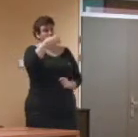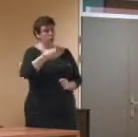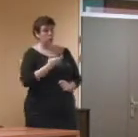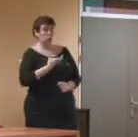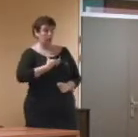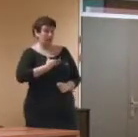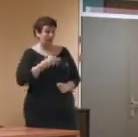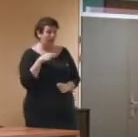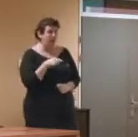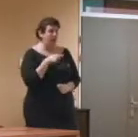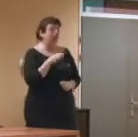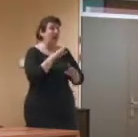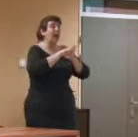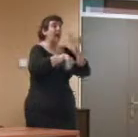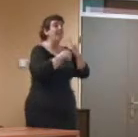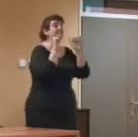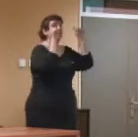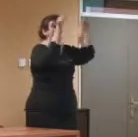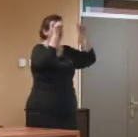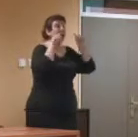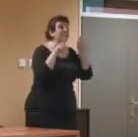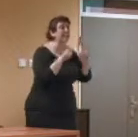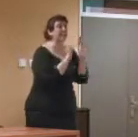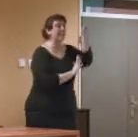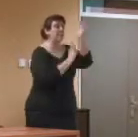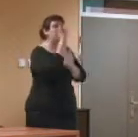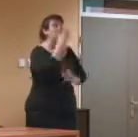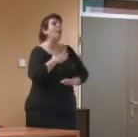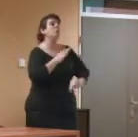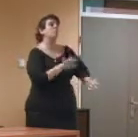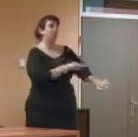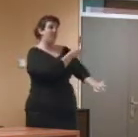y también el 'cartel del fuego', de Serafín Castellanos, que era quien hacía el tema de